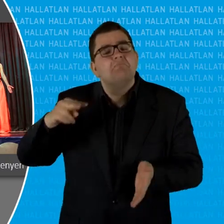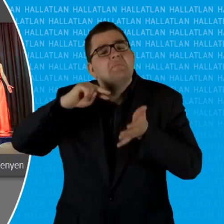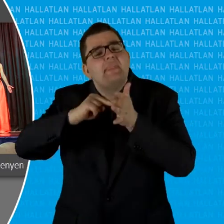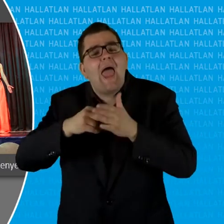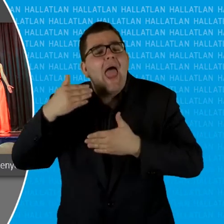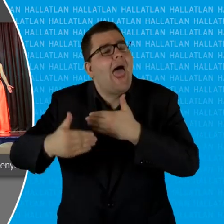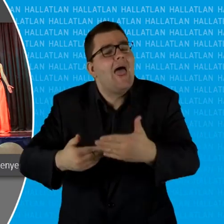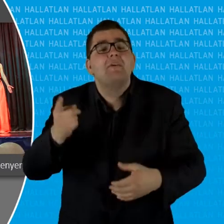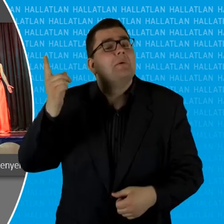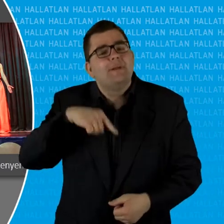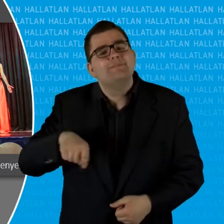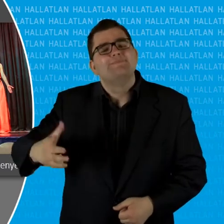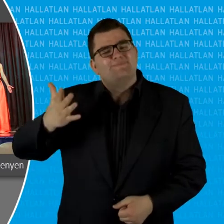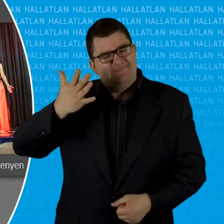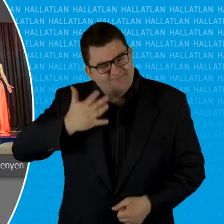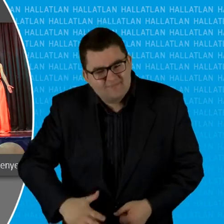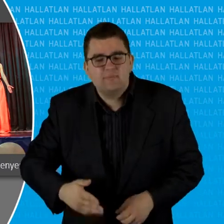Mik a további terveik?